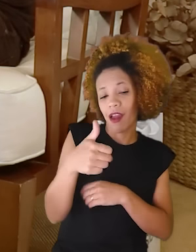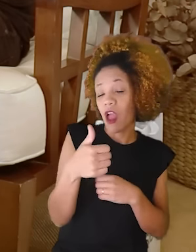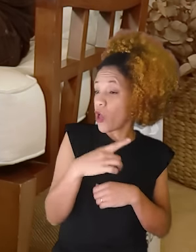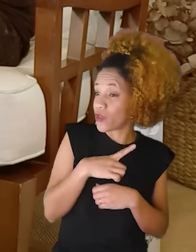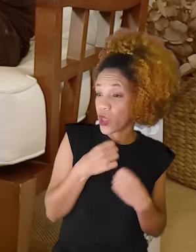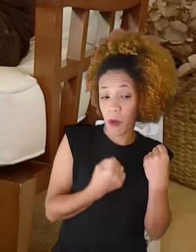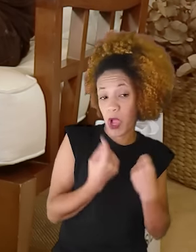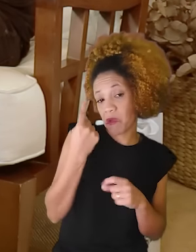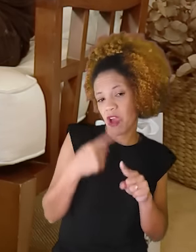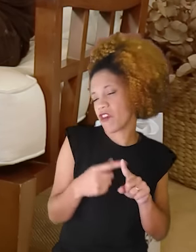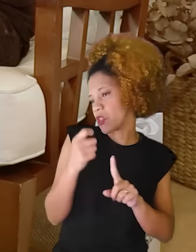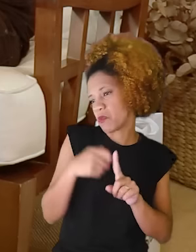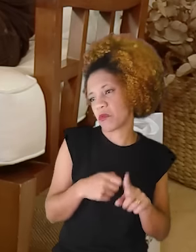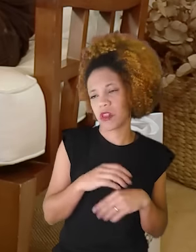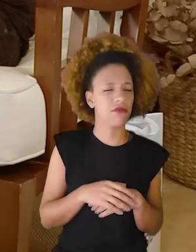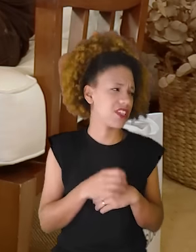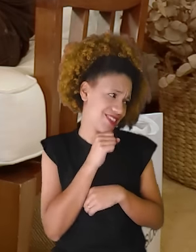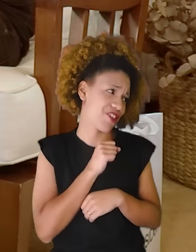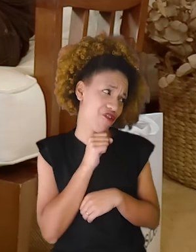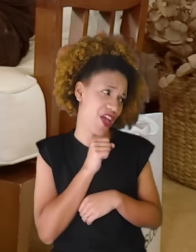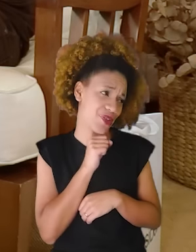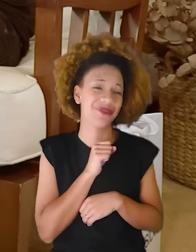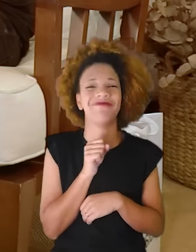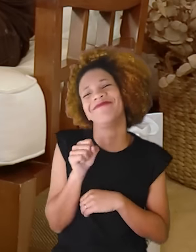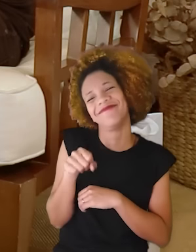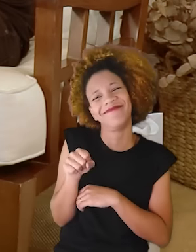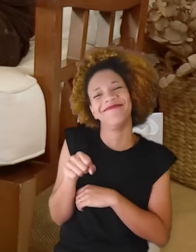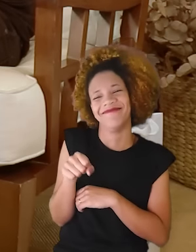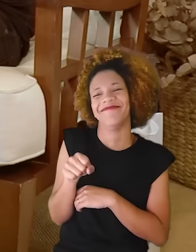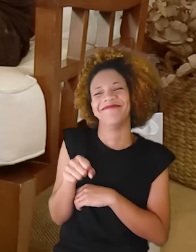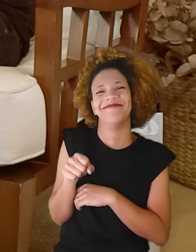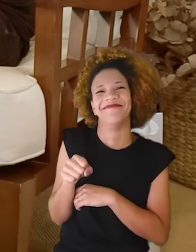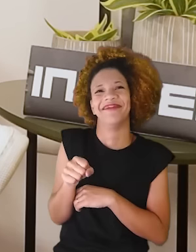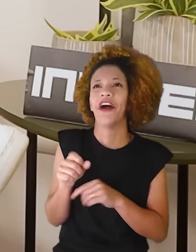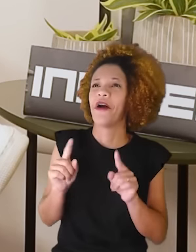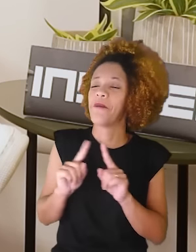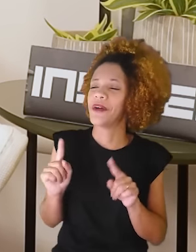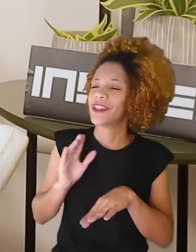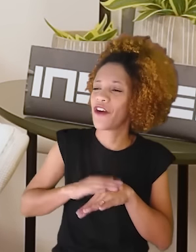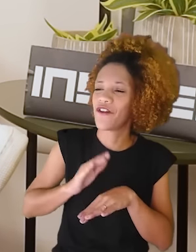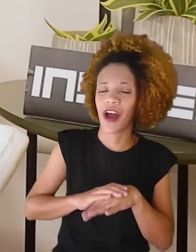tenho carro que eu uso uma vez por mês e olho lá um velho é eu vou eu vou fazer eu faço exercício